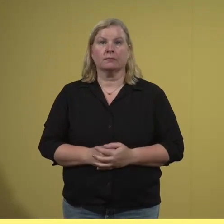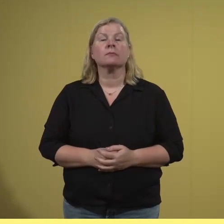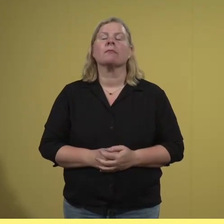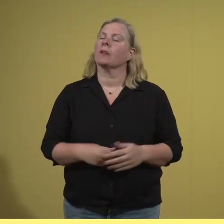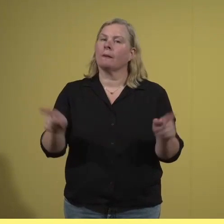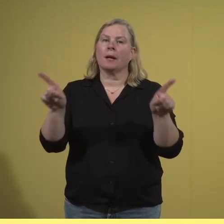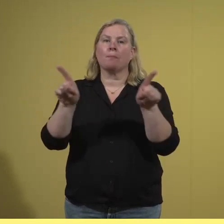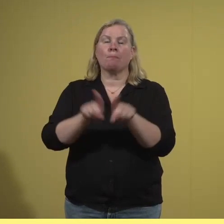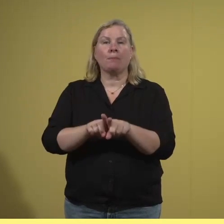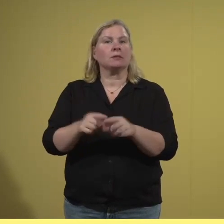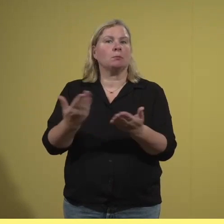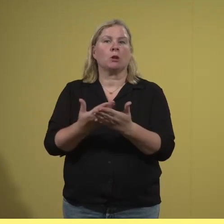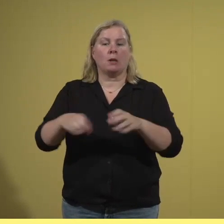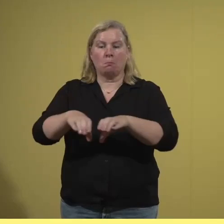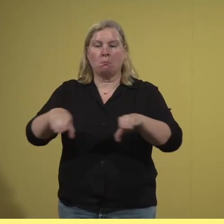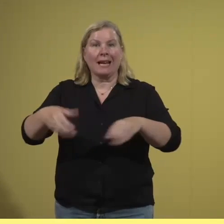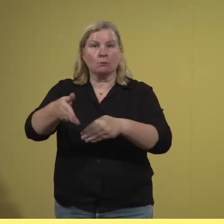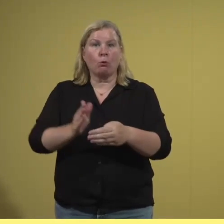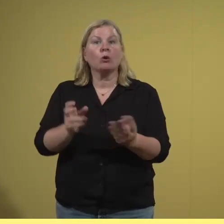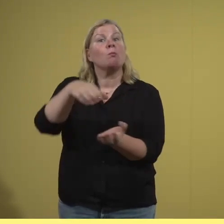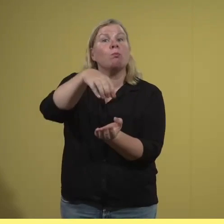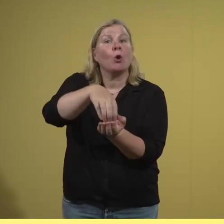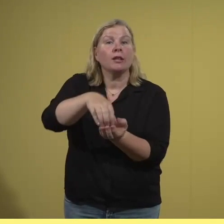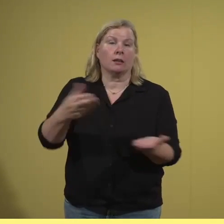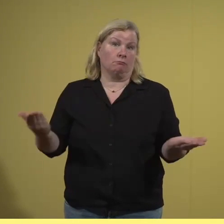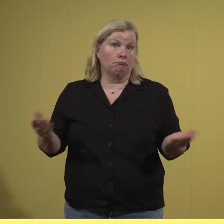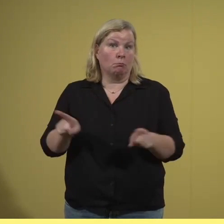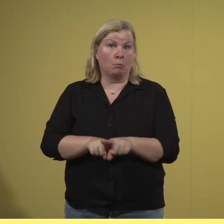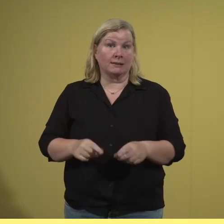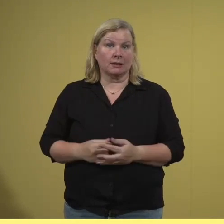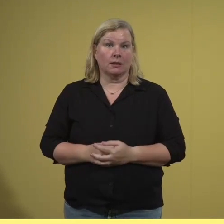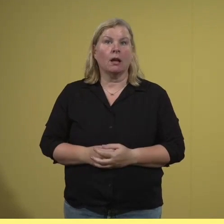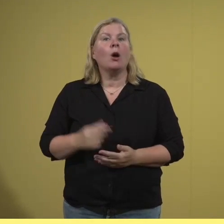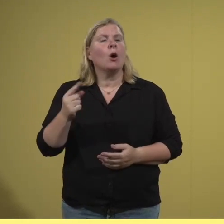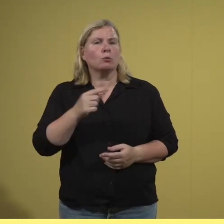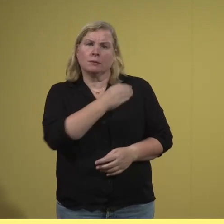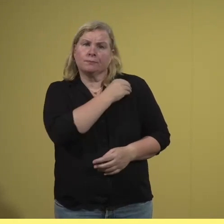Dazu passt natürlich auch ein schönes Stück Baguette oder einem Brötchen. Und du hast mir gesagt,